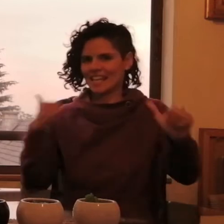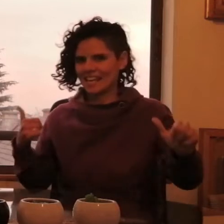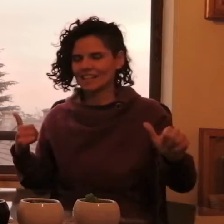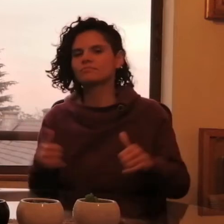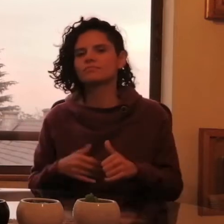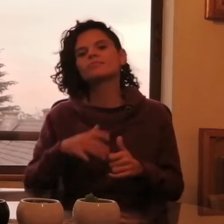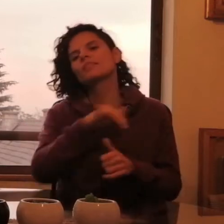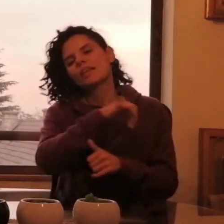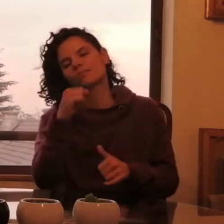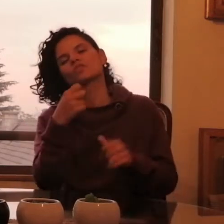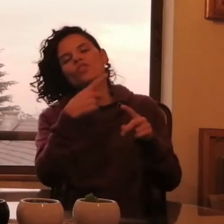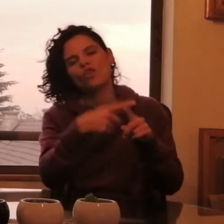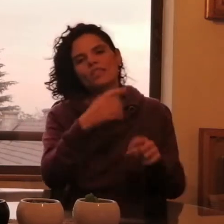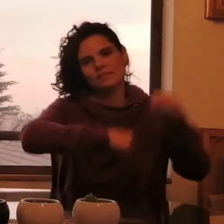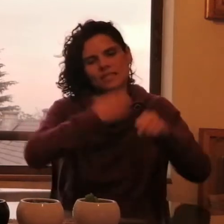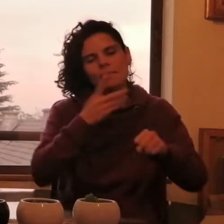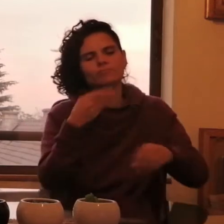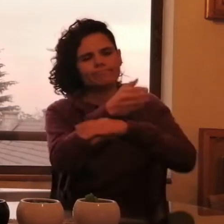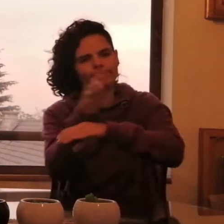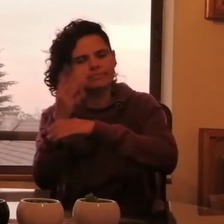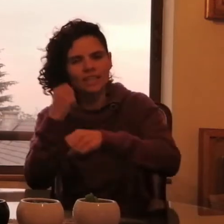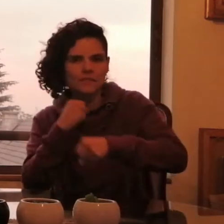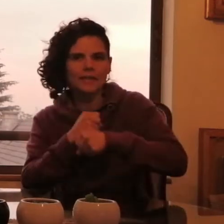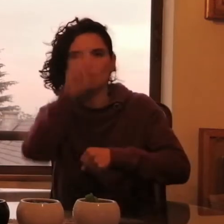otras empresas de minería que se yo, que en realidad no tuve ni un problema